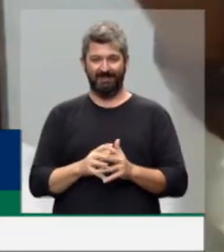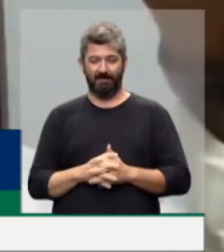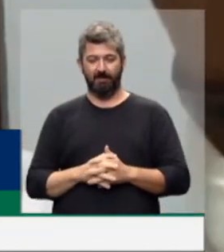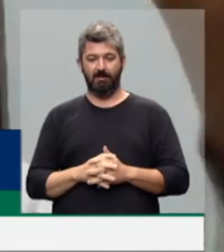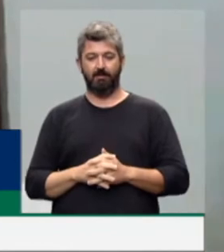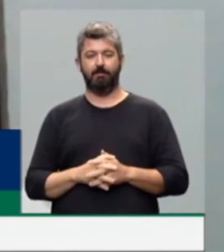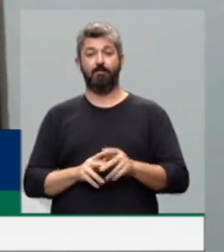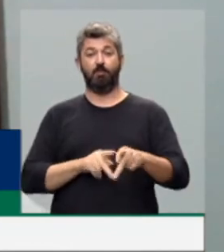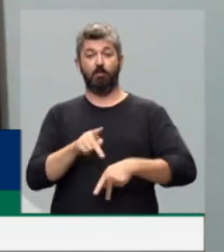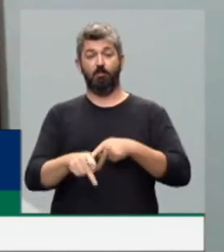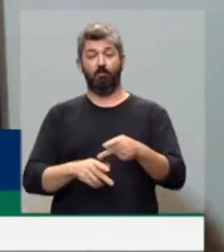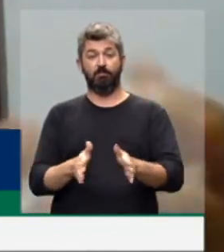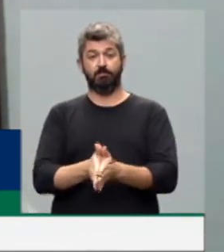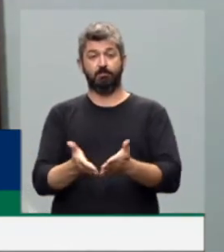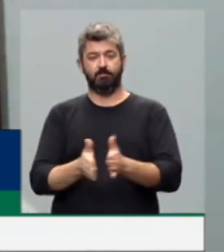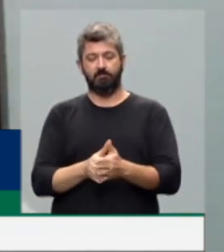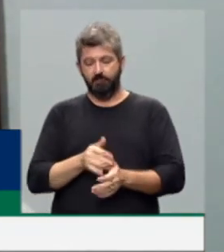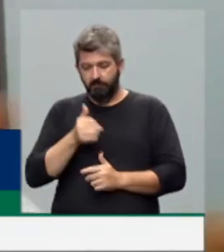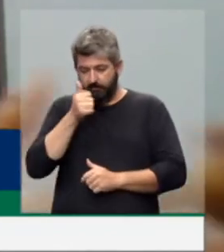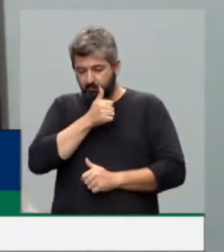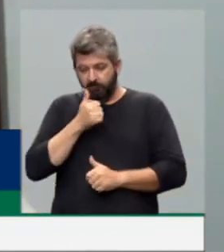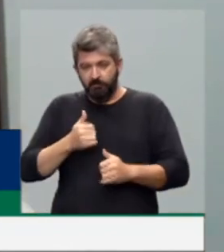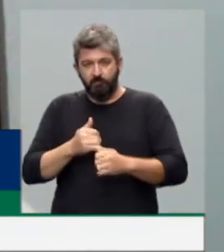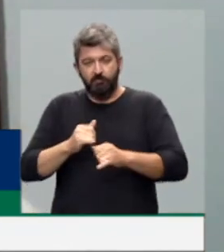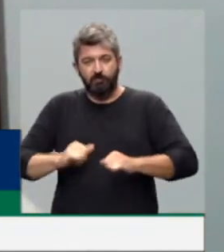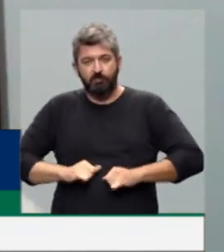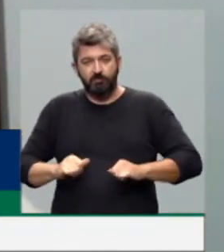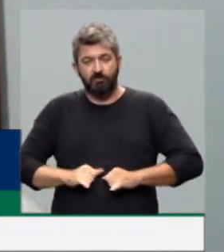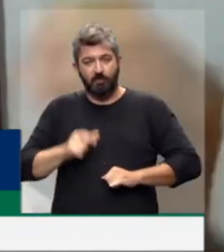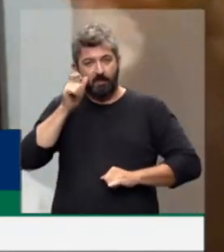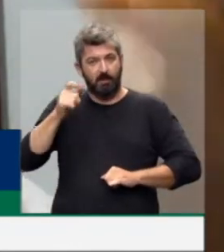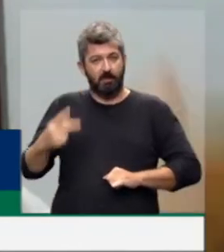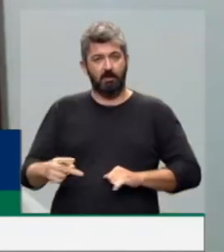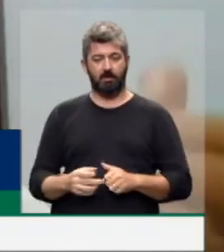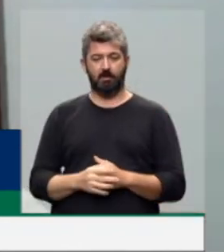PIAUÍ, RONDÔNIA, RORAIMA, SÃO ELEVAÇÕES DE QUINZE A